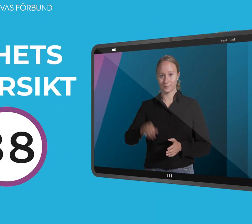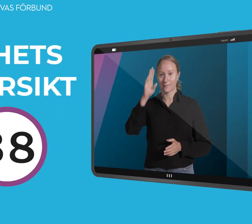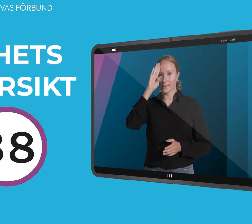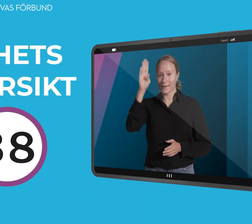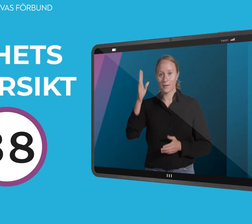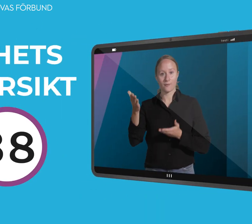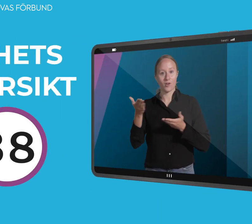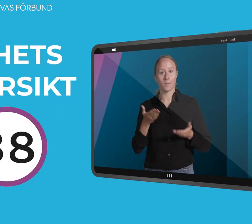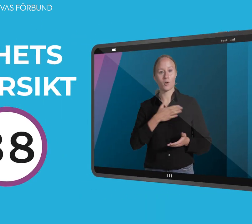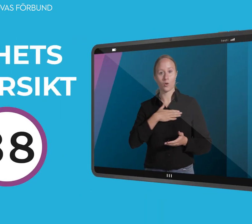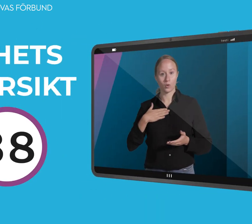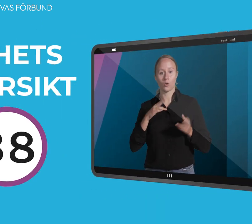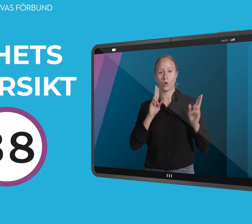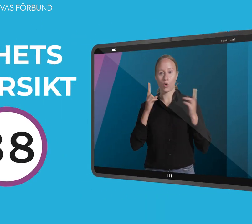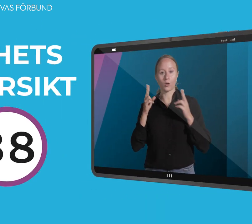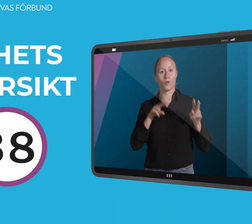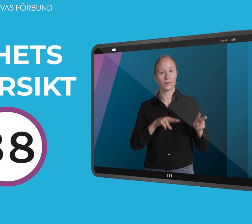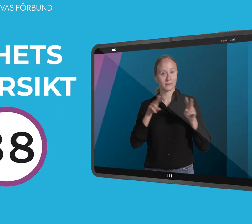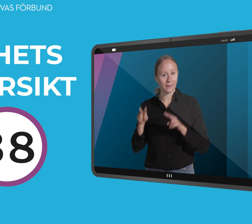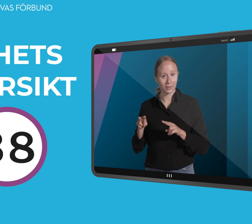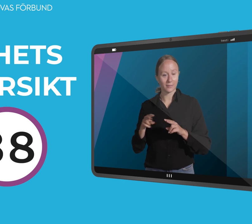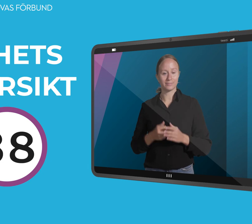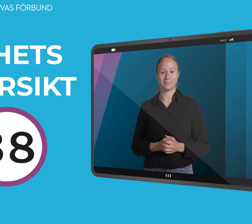Hej! Välkommen till vår nyhetsöversikt.